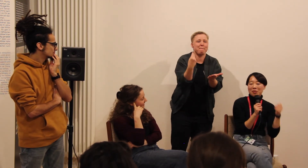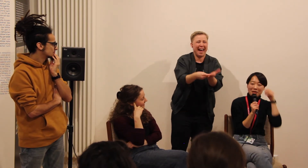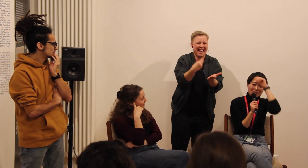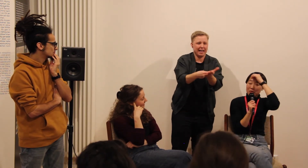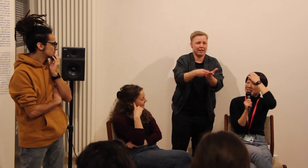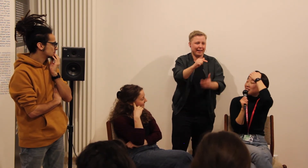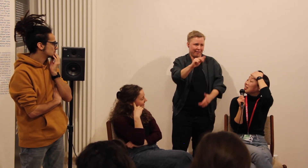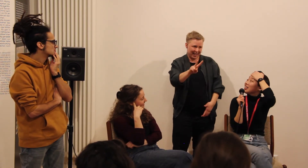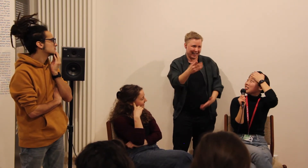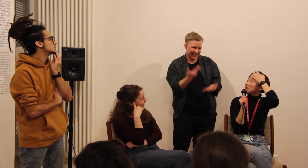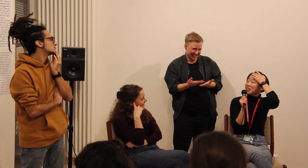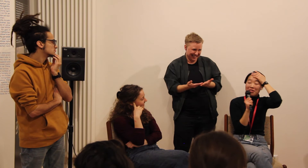Machmal sehen sie ihn wirklich oft.